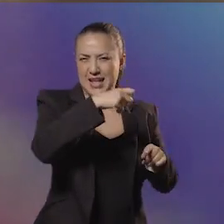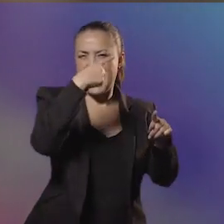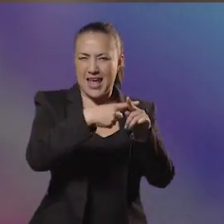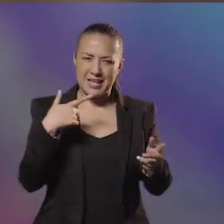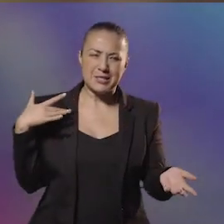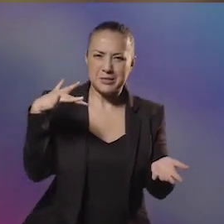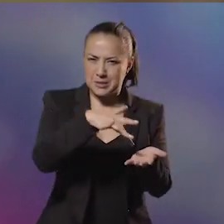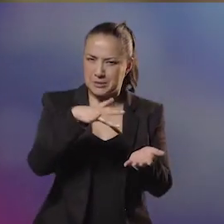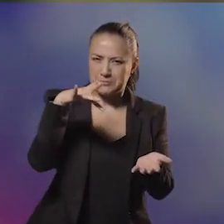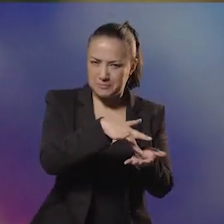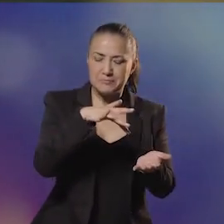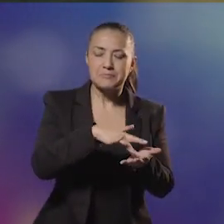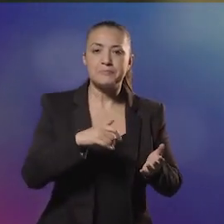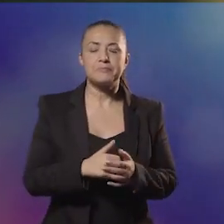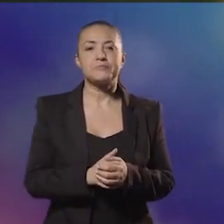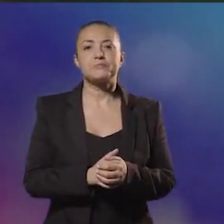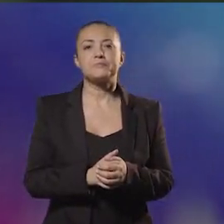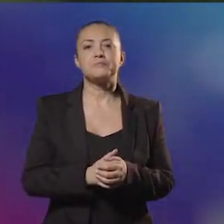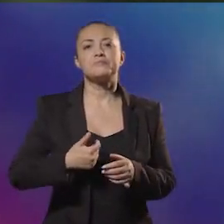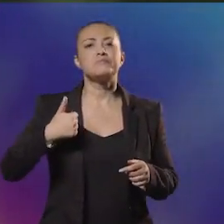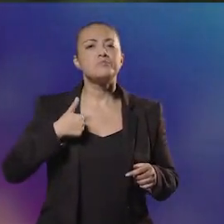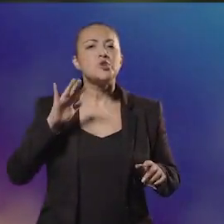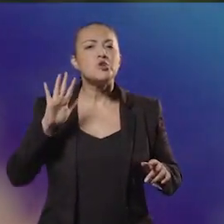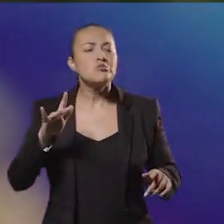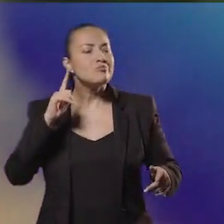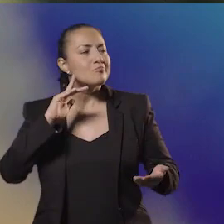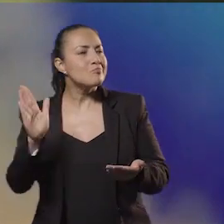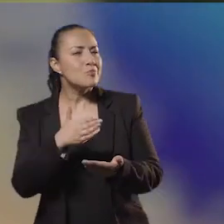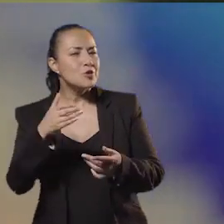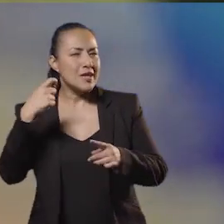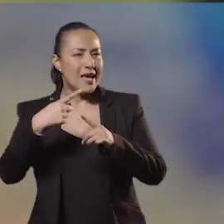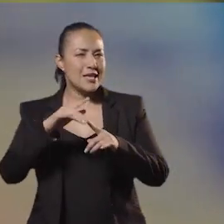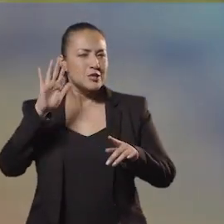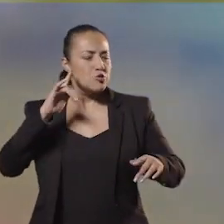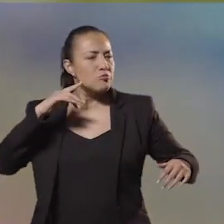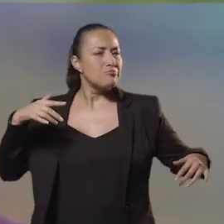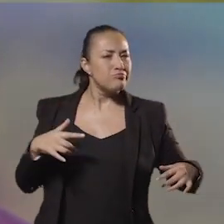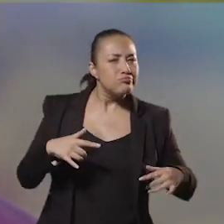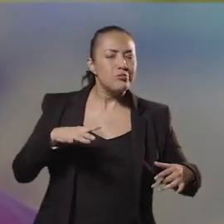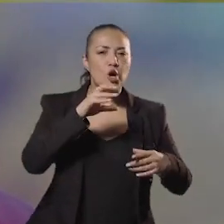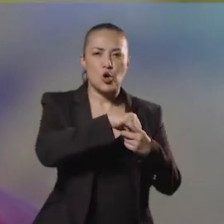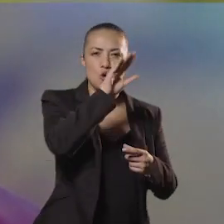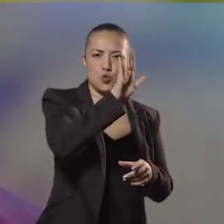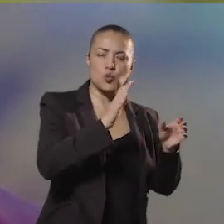Y rapeaba con un ritmo de música que es bambazú, que es del Chocó.